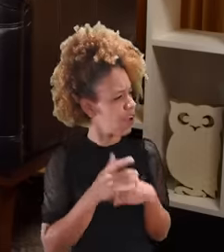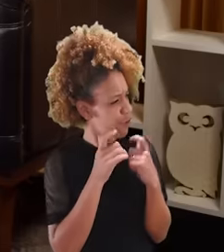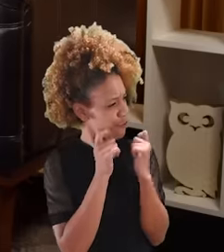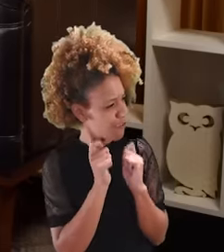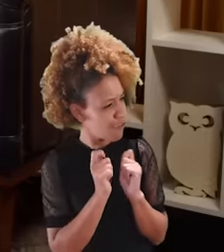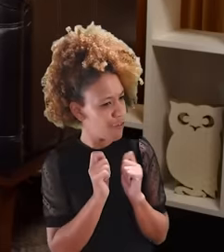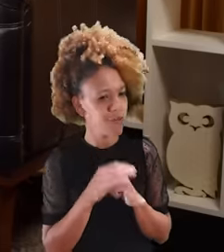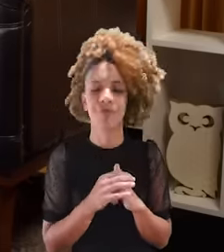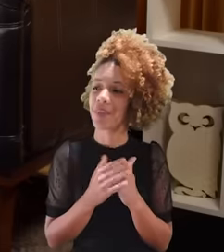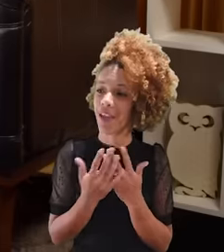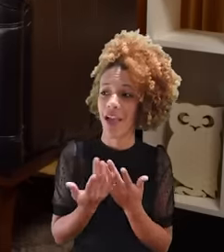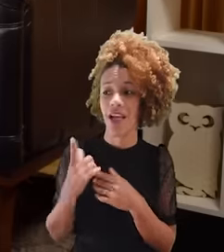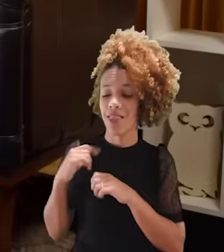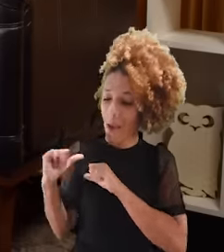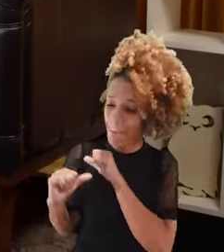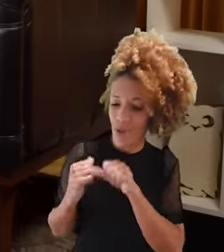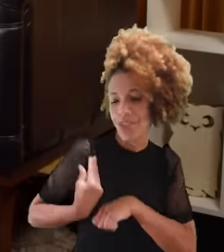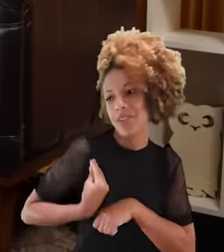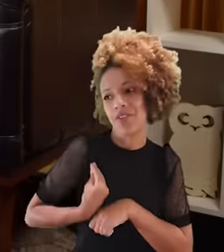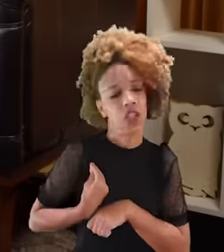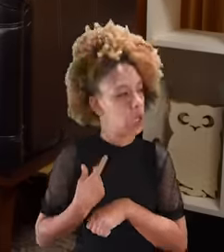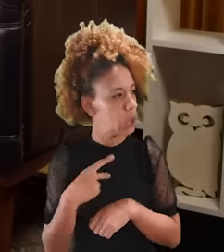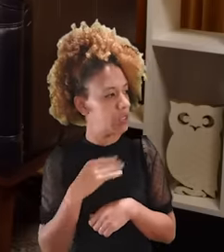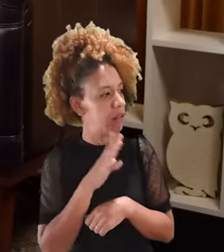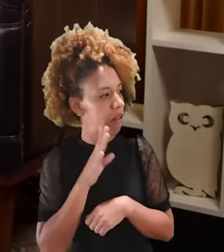um transformou completamente a vida do outro um salvou mentia isso é legal PR Caramba isso é muito